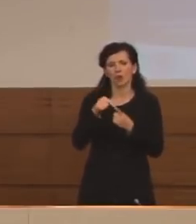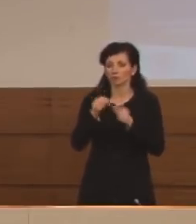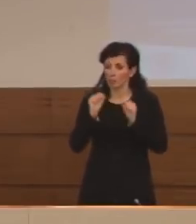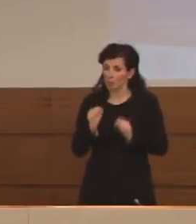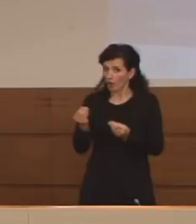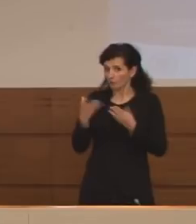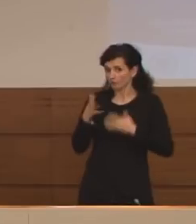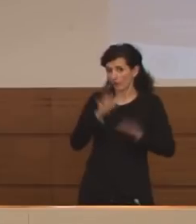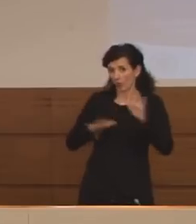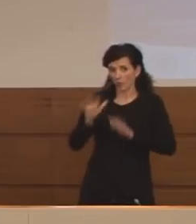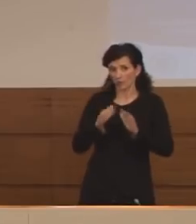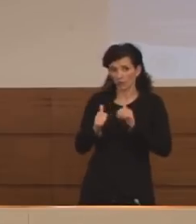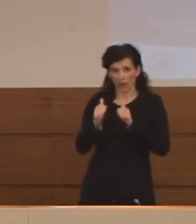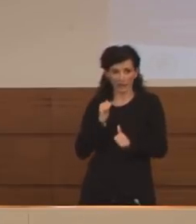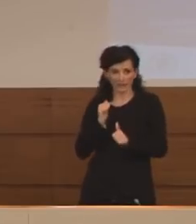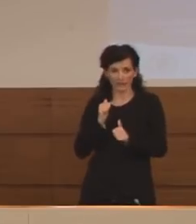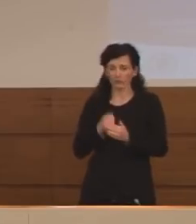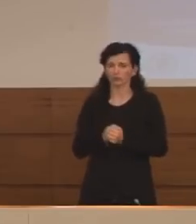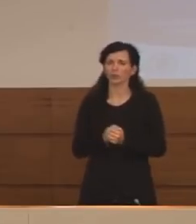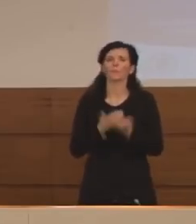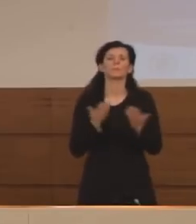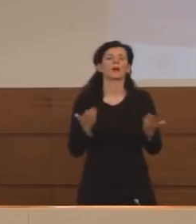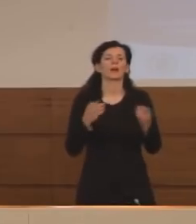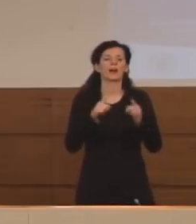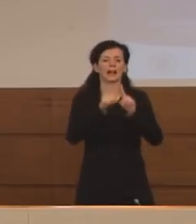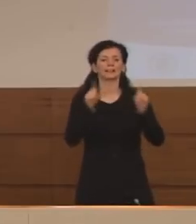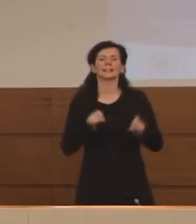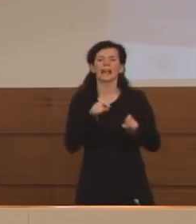Allora, sui test sierologici, intanto va fatta una premessa.